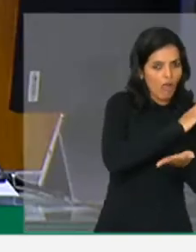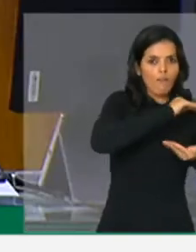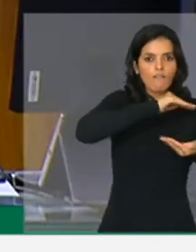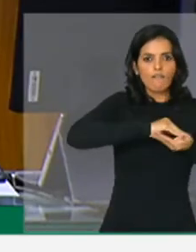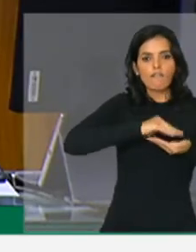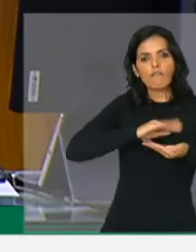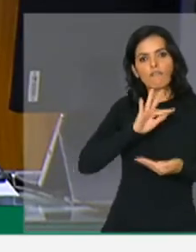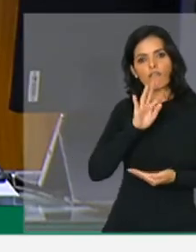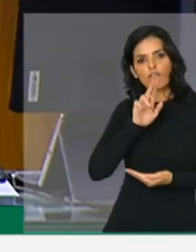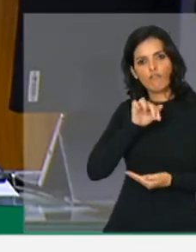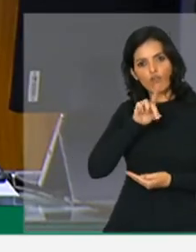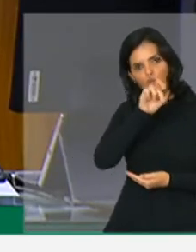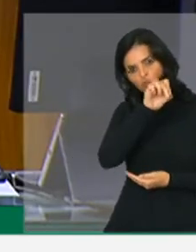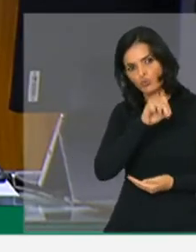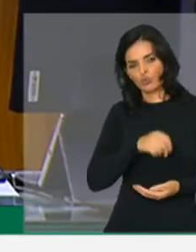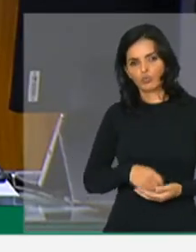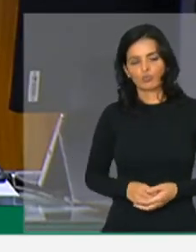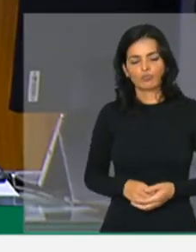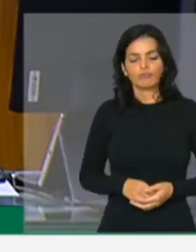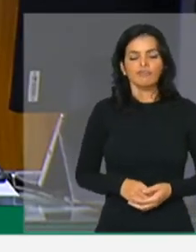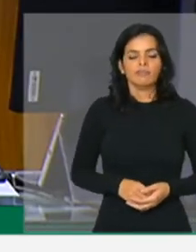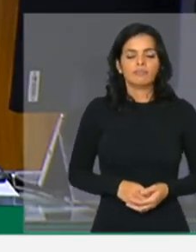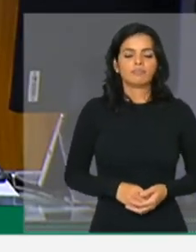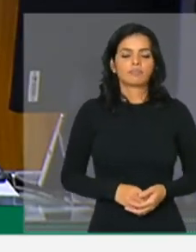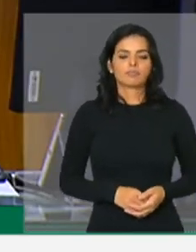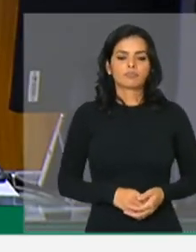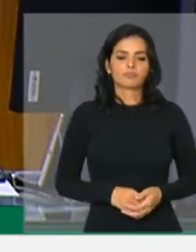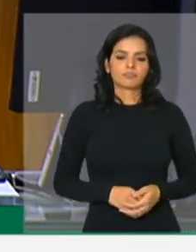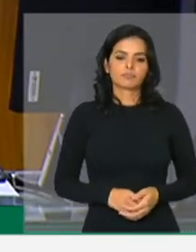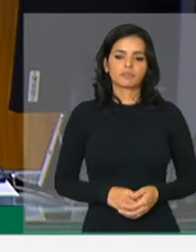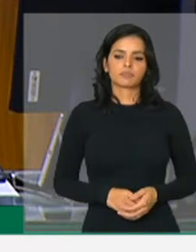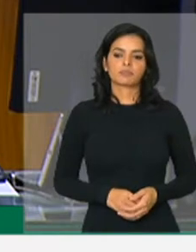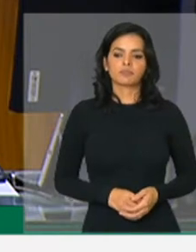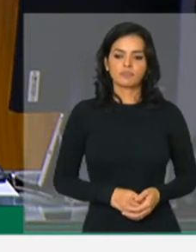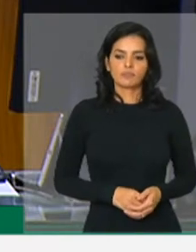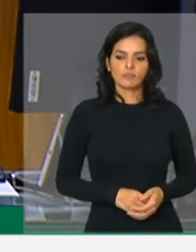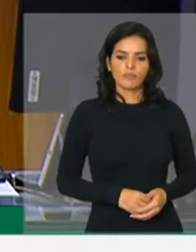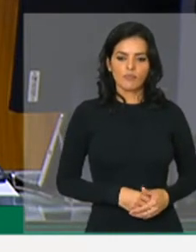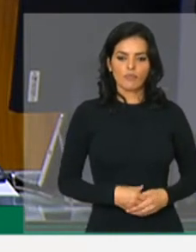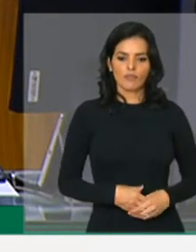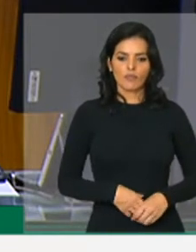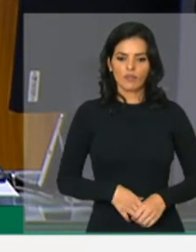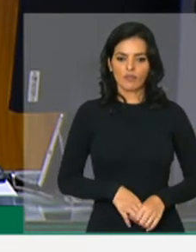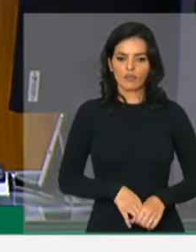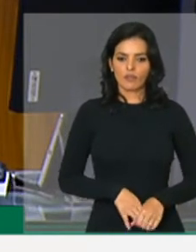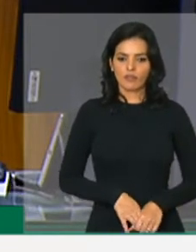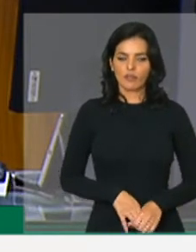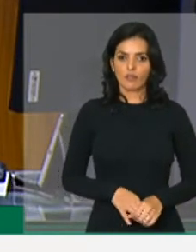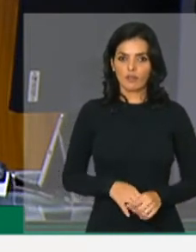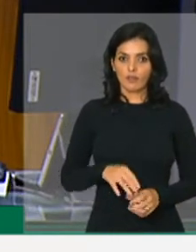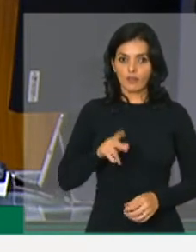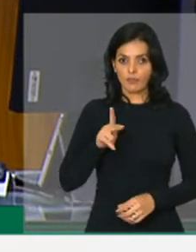NÃO AO REQUERIMENTO DA VOTAÇÃO DE ARTIGO POR ARTIGO, SR. PRESIDENTE. [PRESIDENTE]: